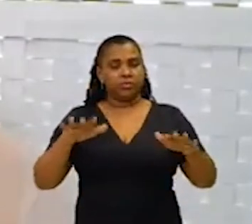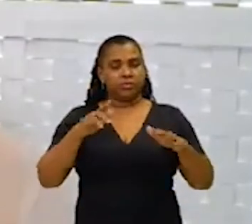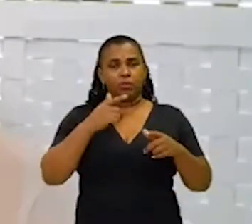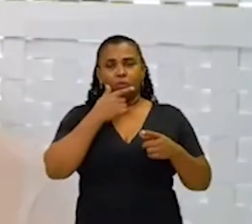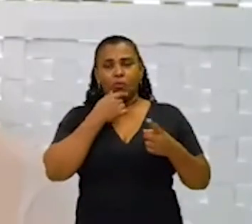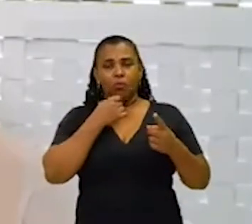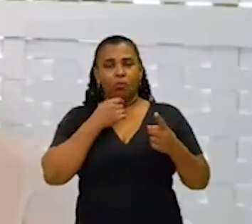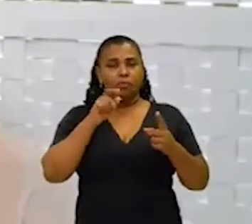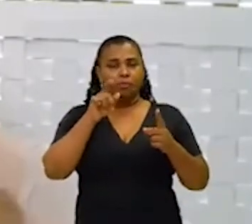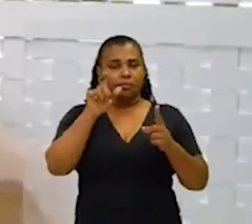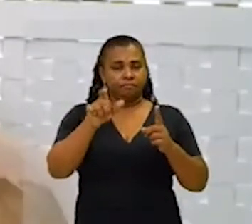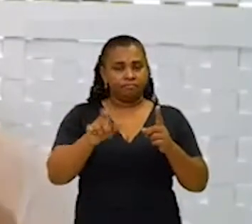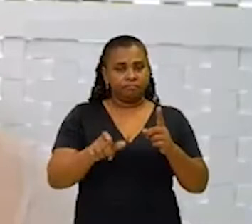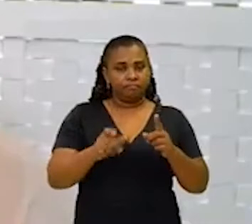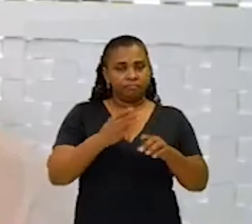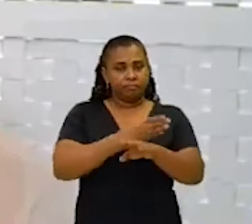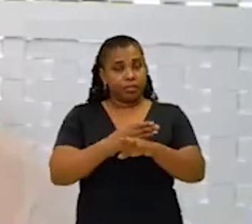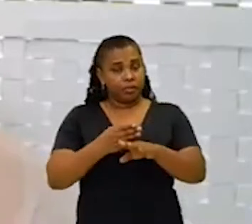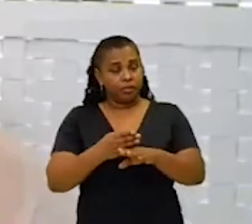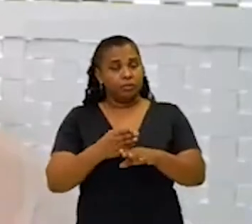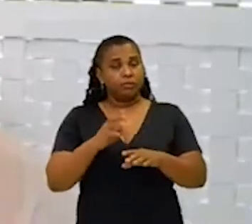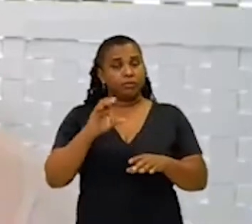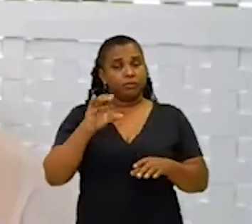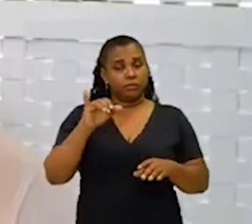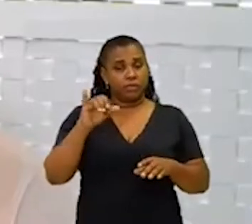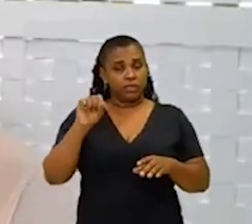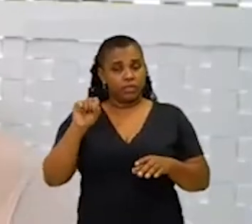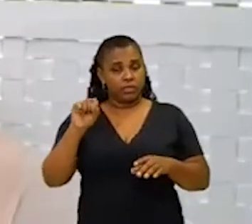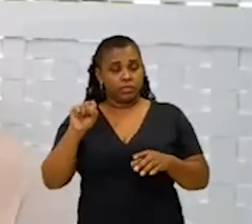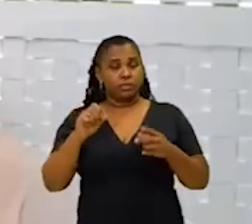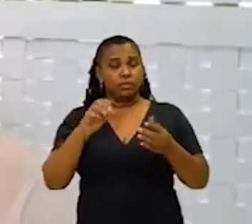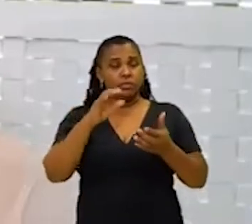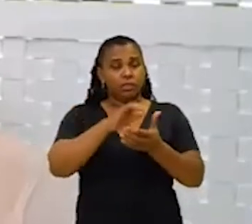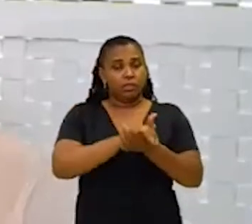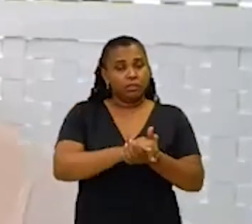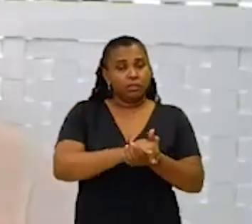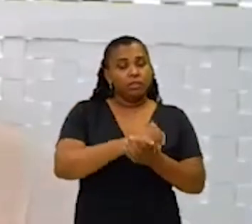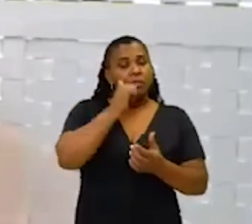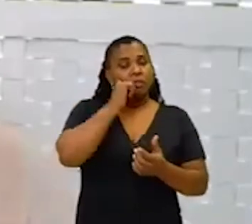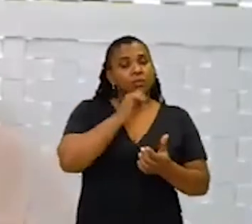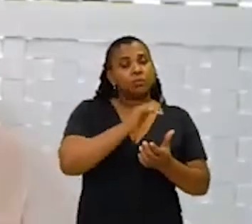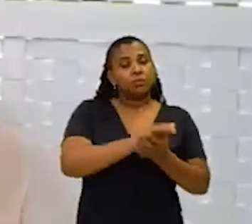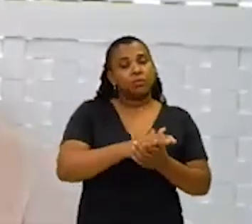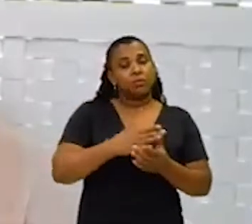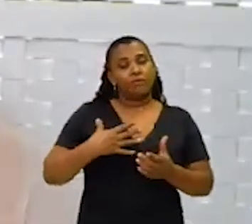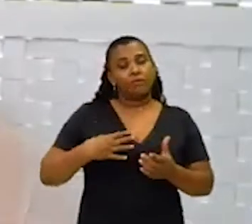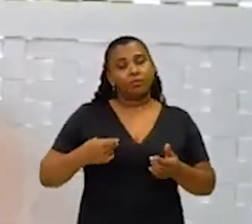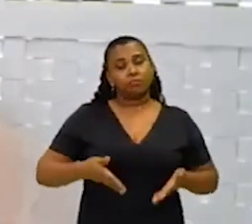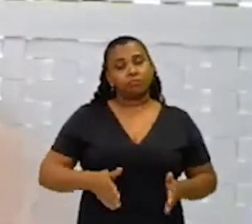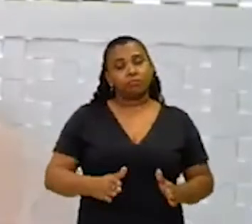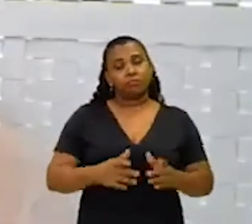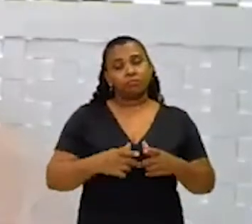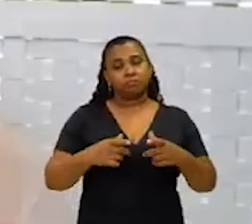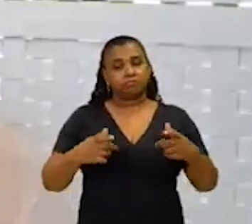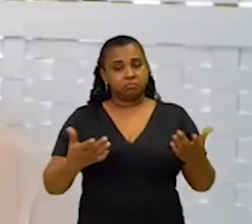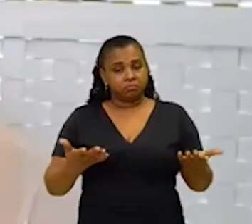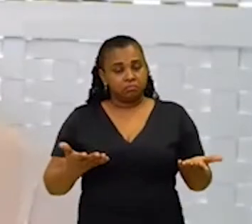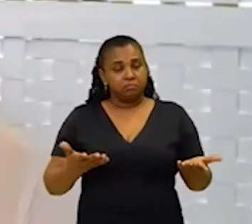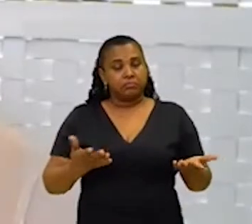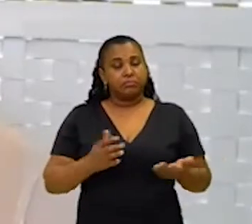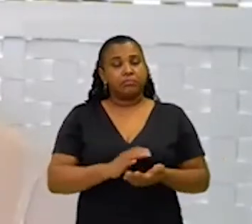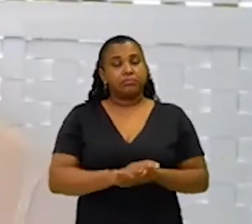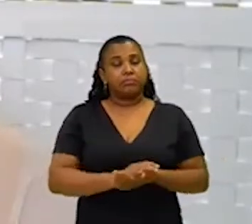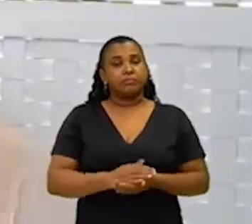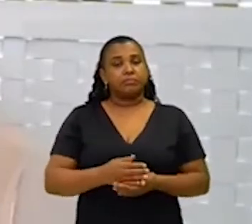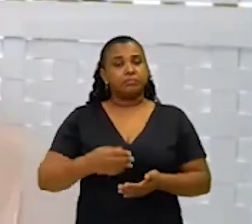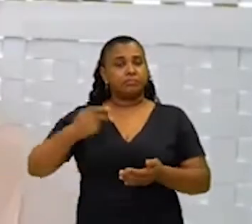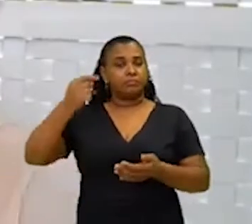eu quero passar mente a transexual casado contigo bem mas deixa para 70 o surgimento do